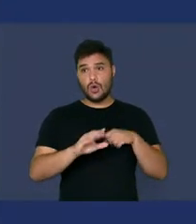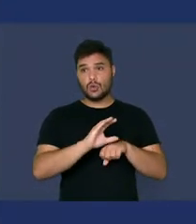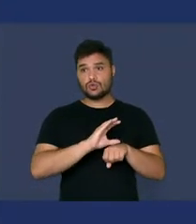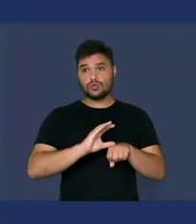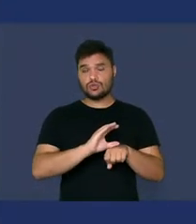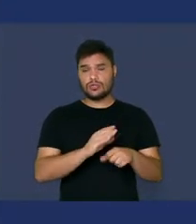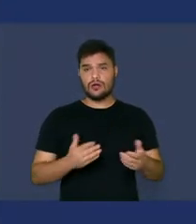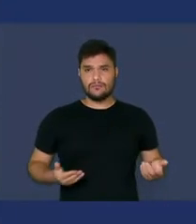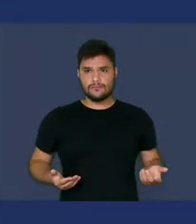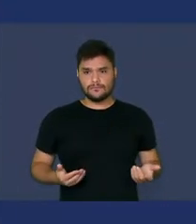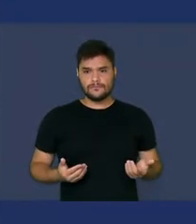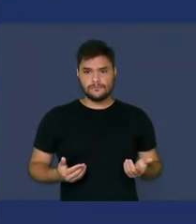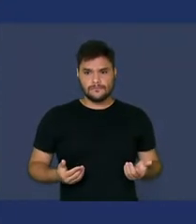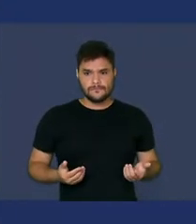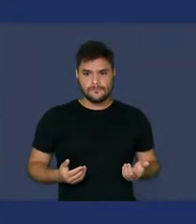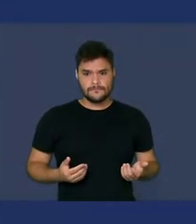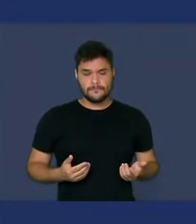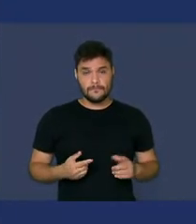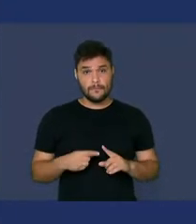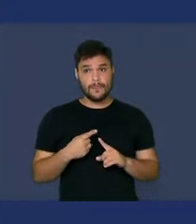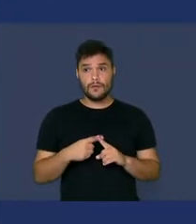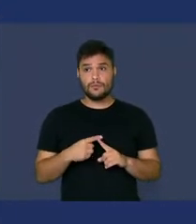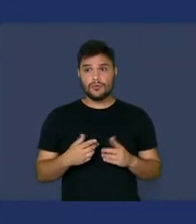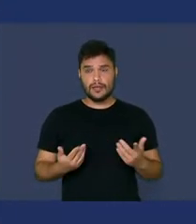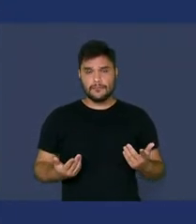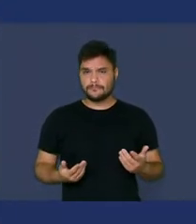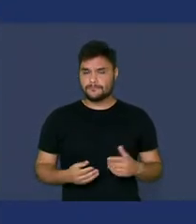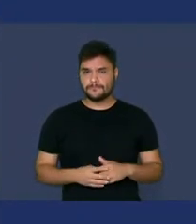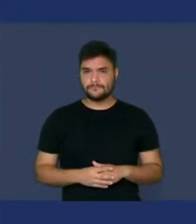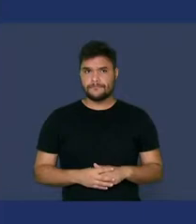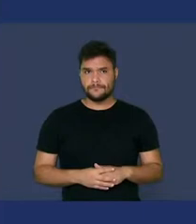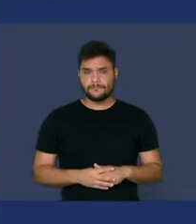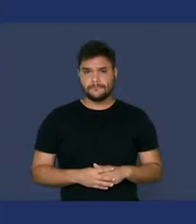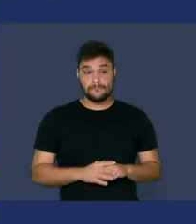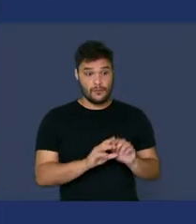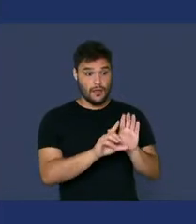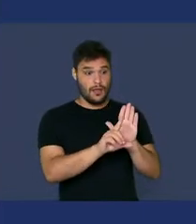FOR APROVADO, DECLARAR A LEI INCONSTITUCIONAL. EVIDENTEMENTE, PORQUE